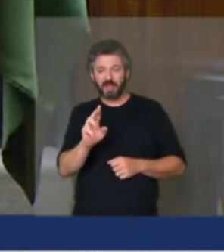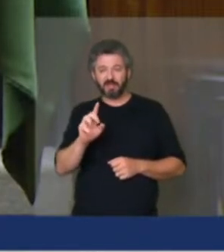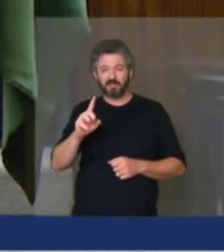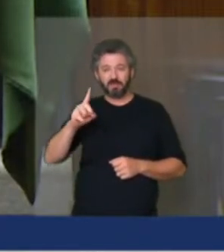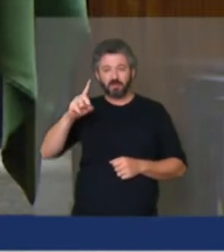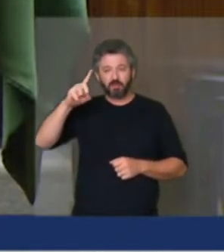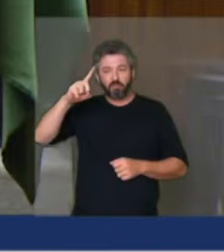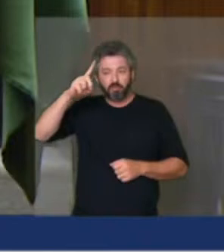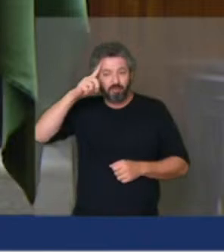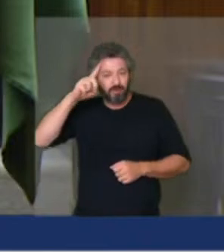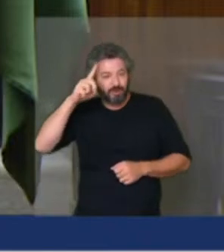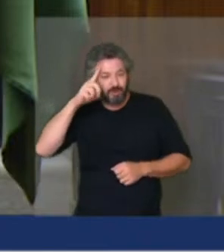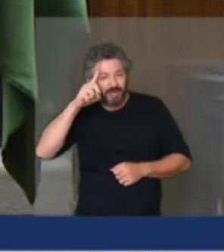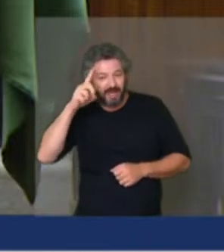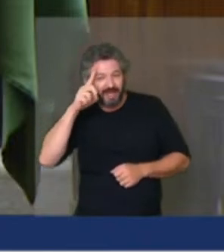KATAGUIRI, POR DIA. ENQUANTO O NOSSO POVO... MUITOS DOS